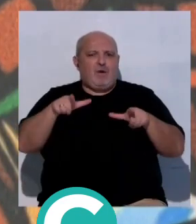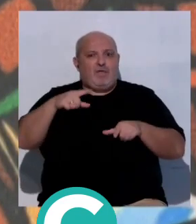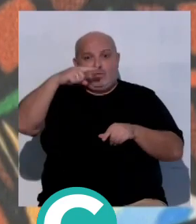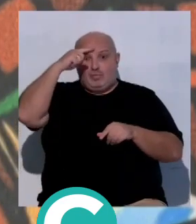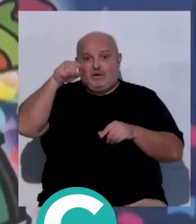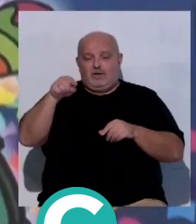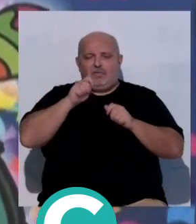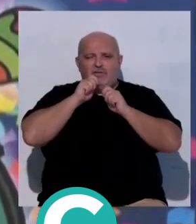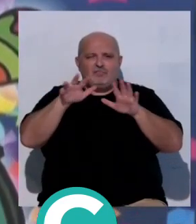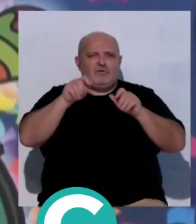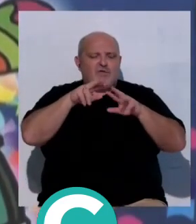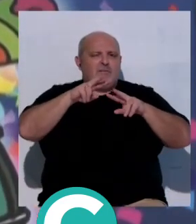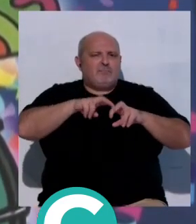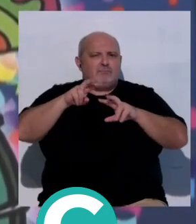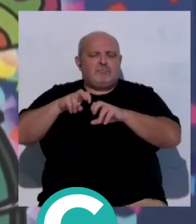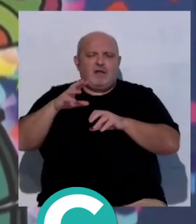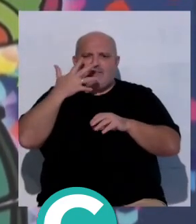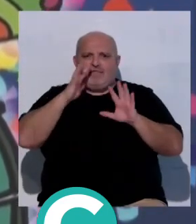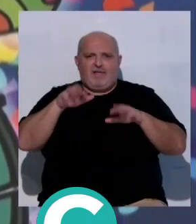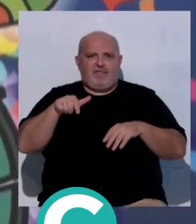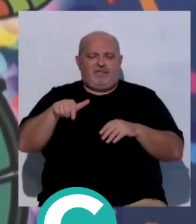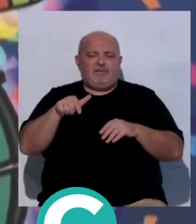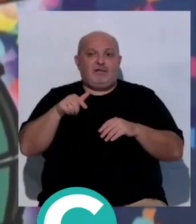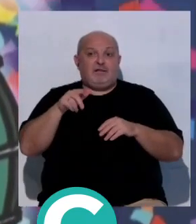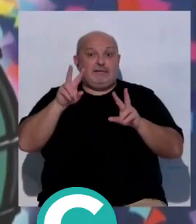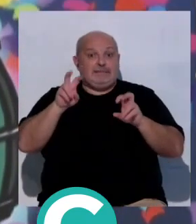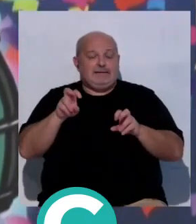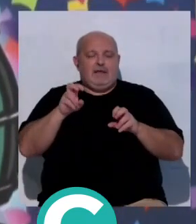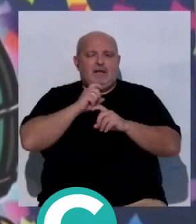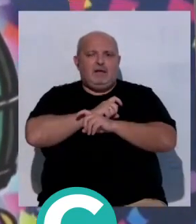por la difusión e investigación del carnaval de Cádiz en este sentido han anunciado la firma de